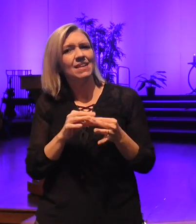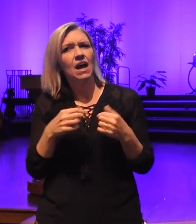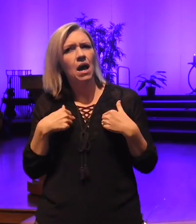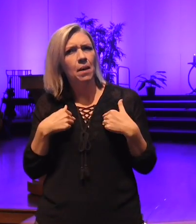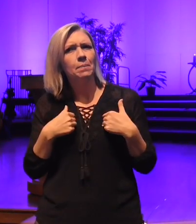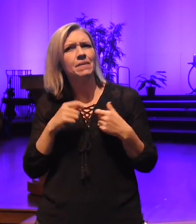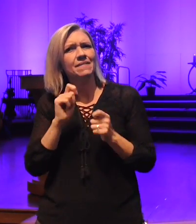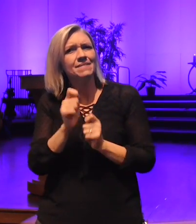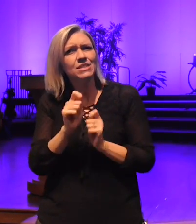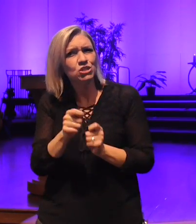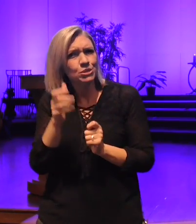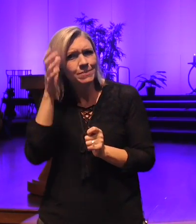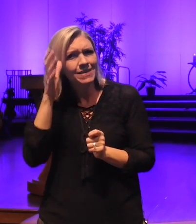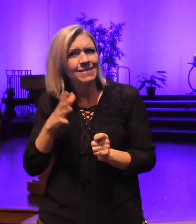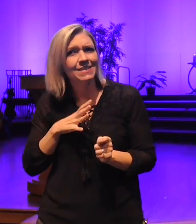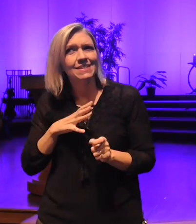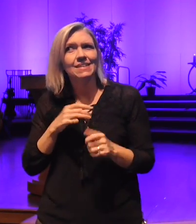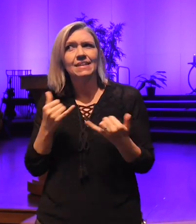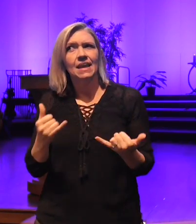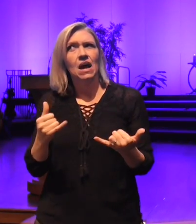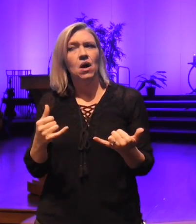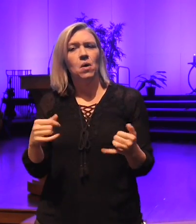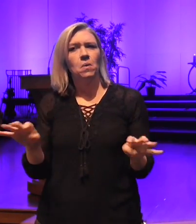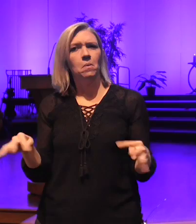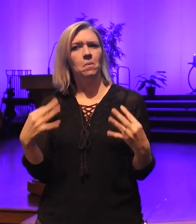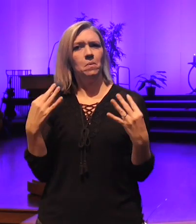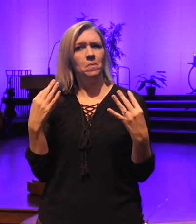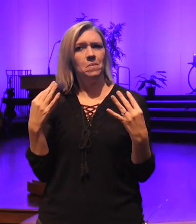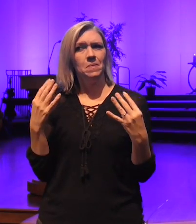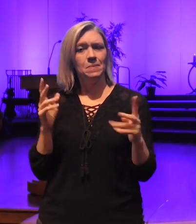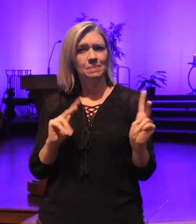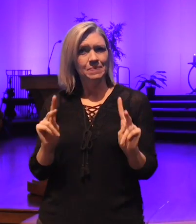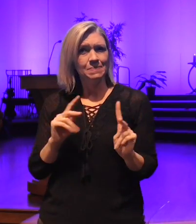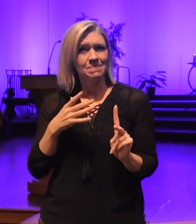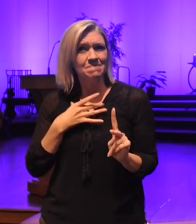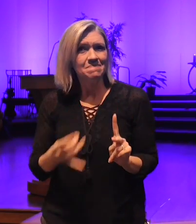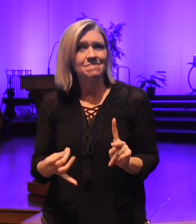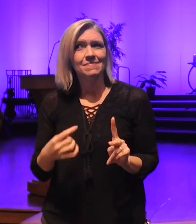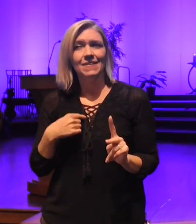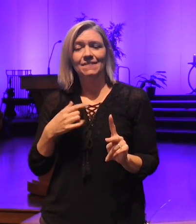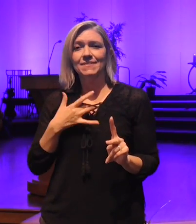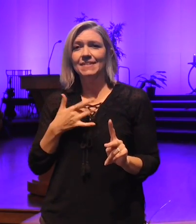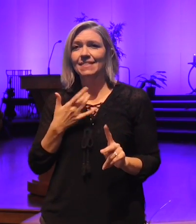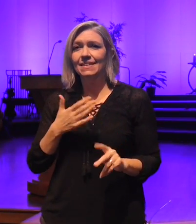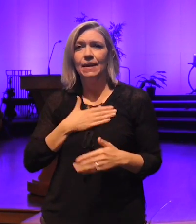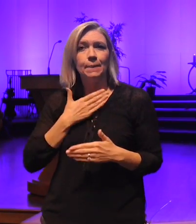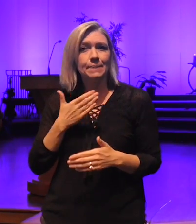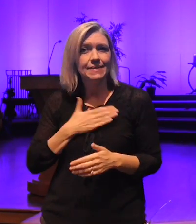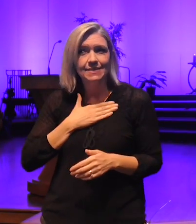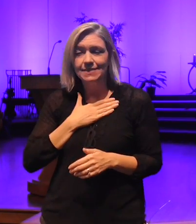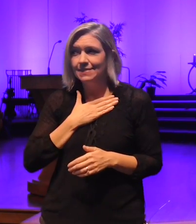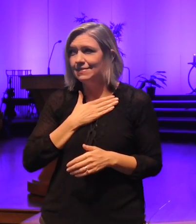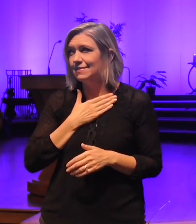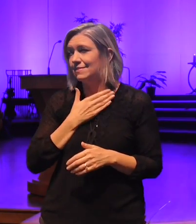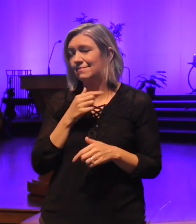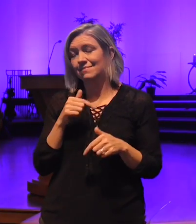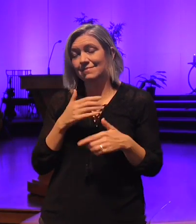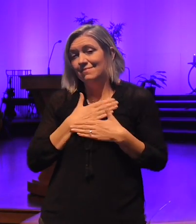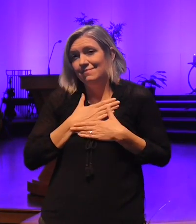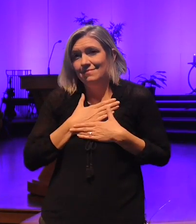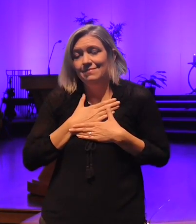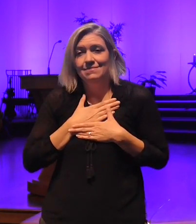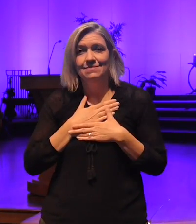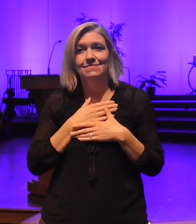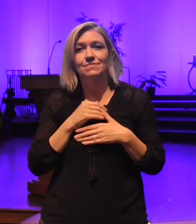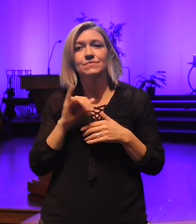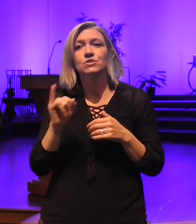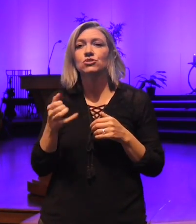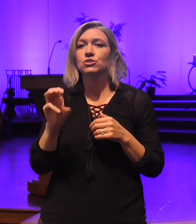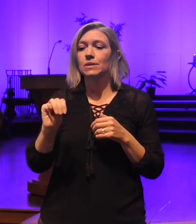todos me admiran, me hace sentir muy feliz, hay alegría en esto. Jim Henry falleció